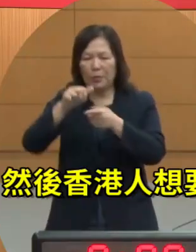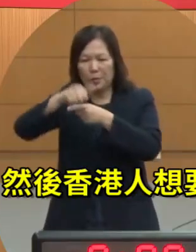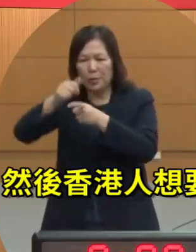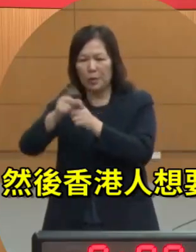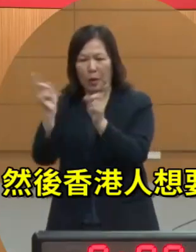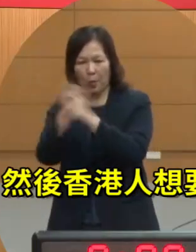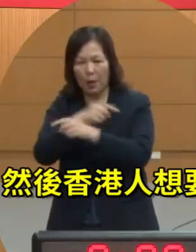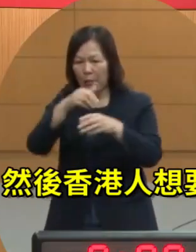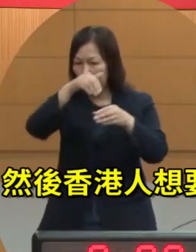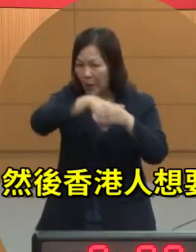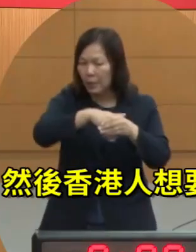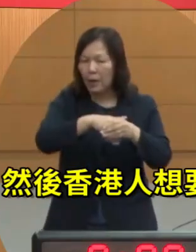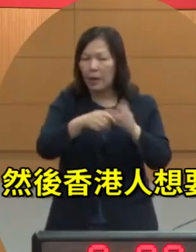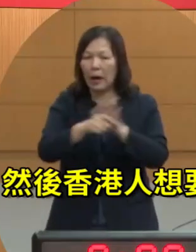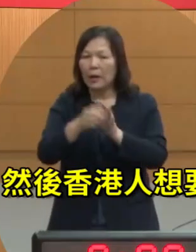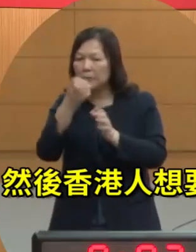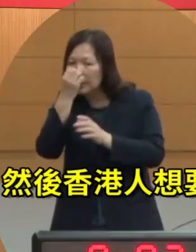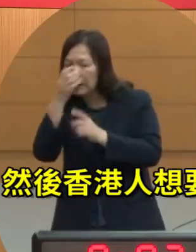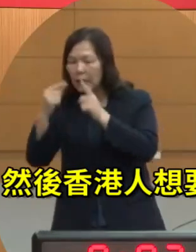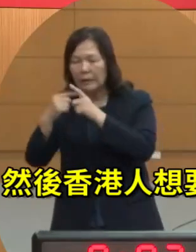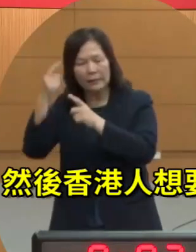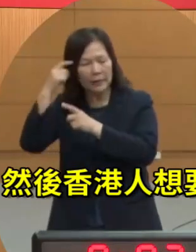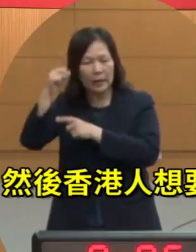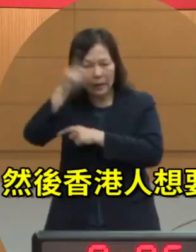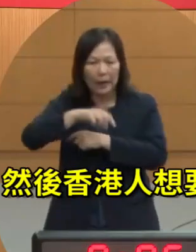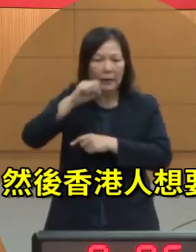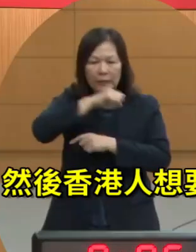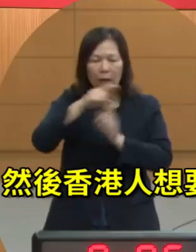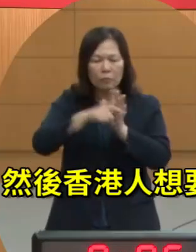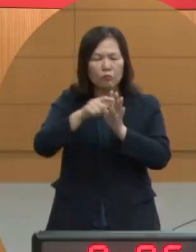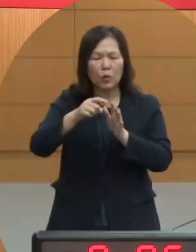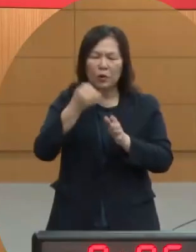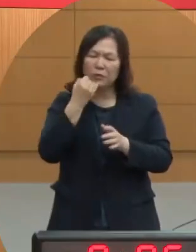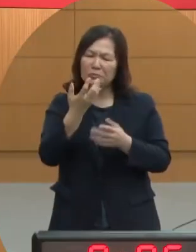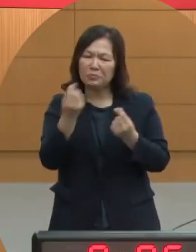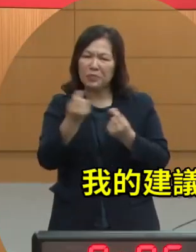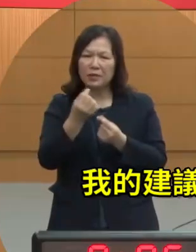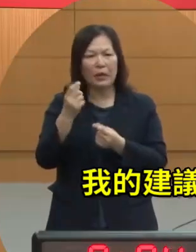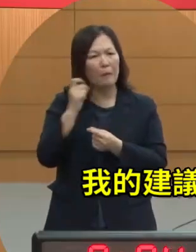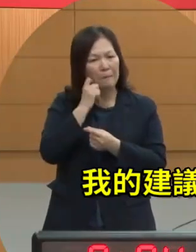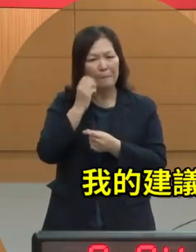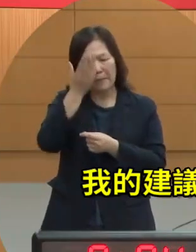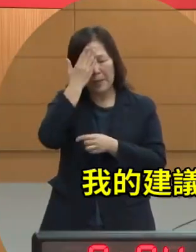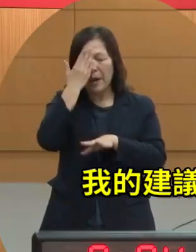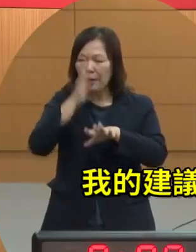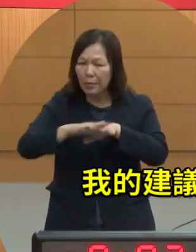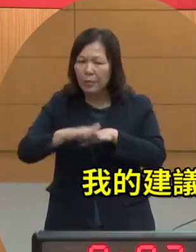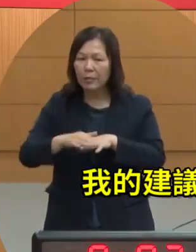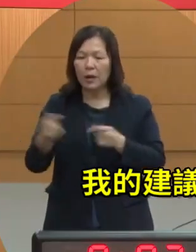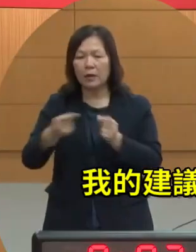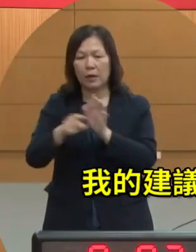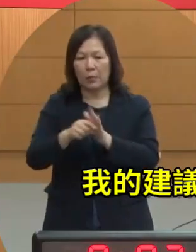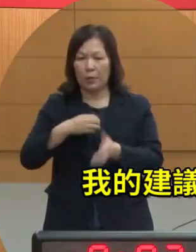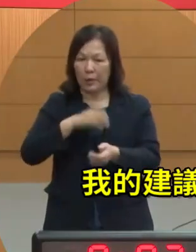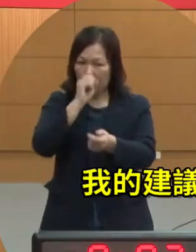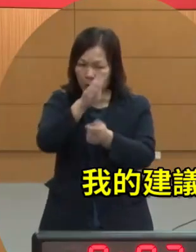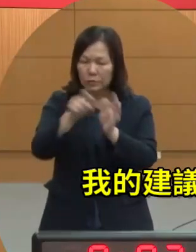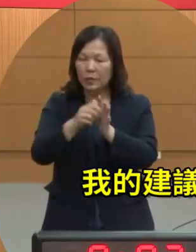然後香港人想要來台灣 可是好像不是那麼的容易 我的建議是其實我們可以從香港開始